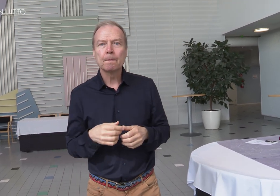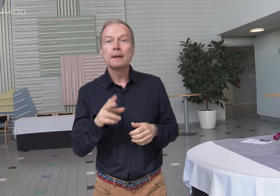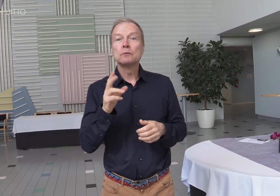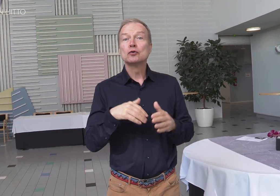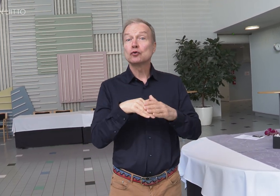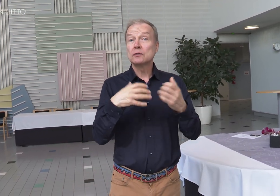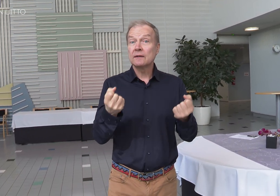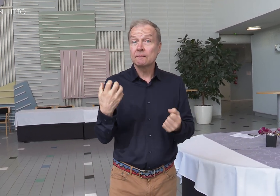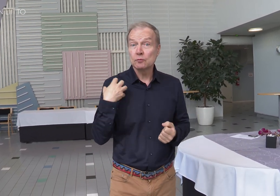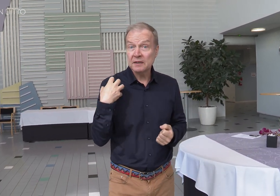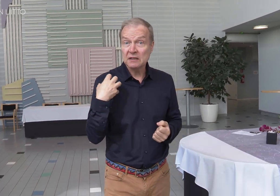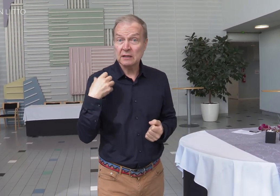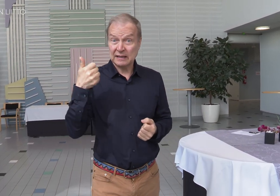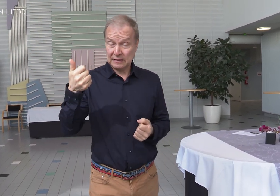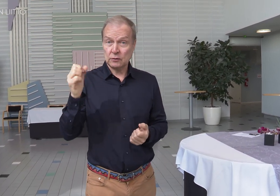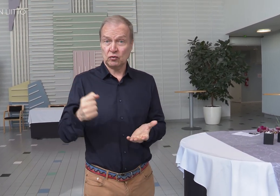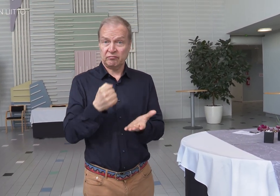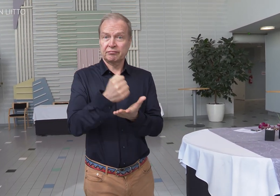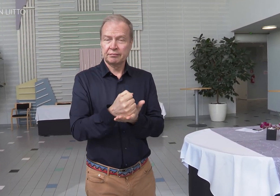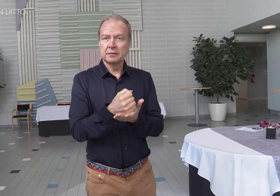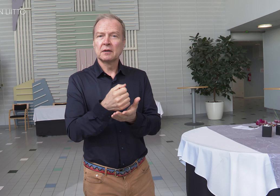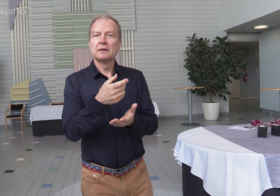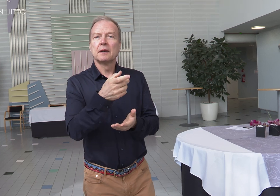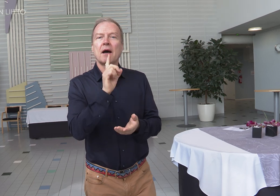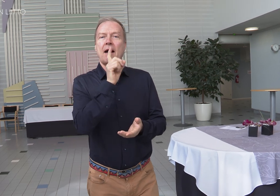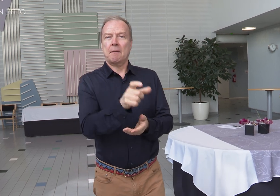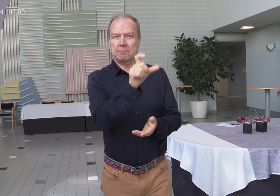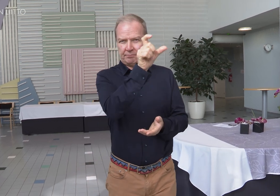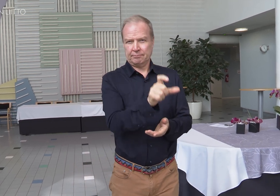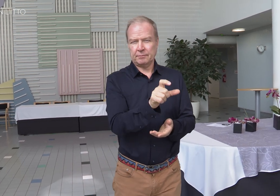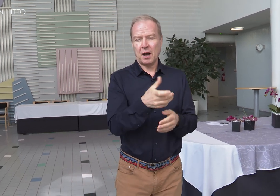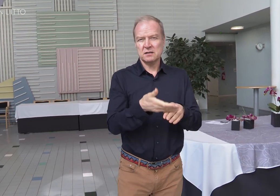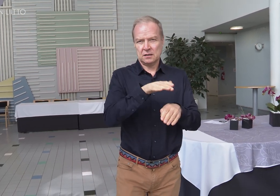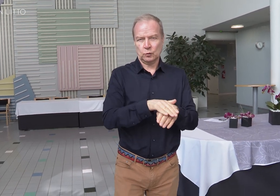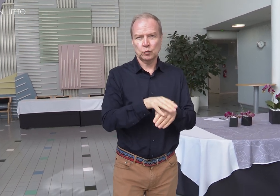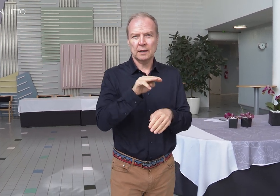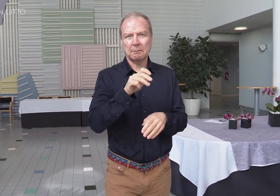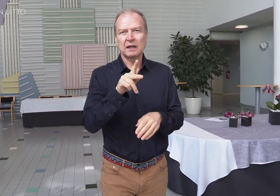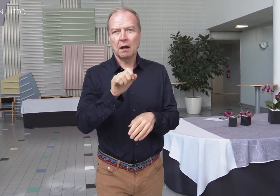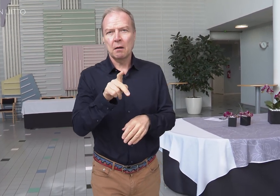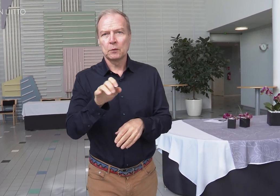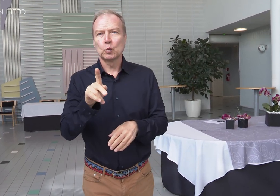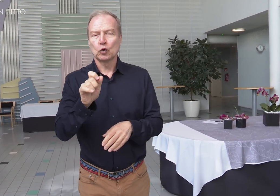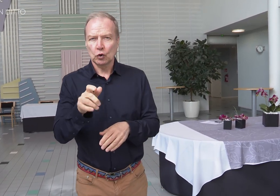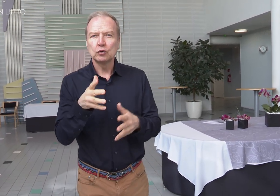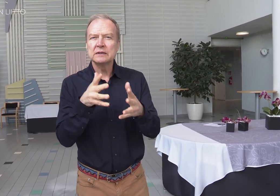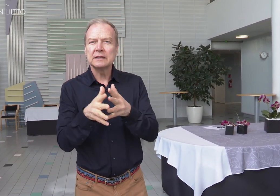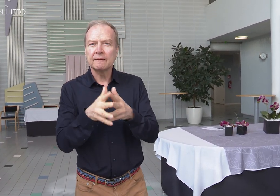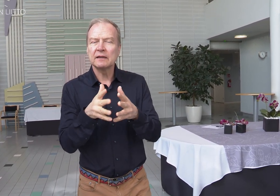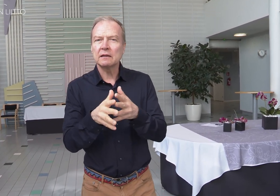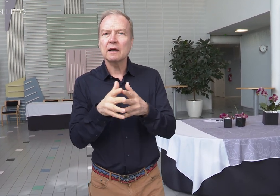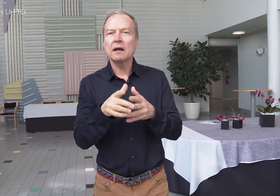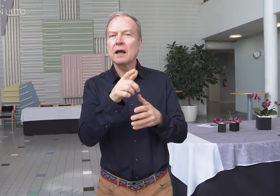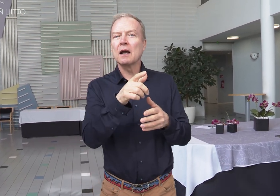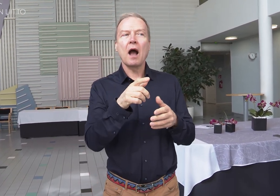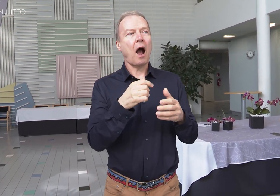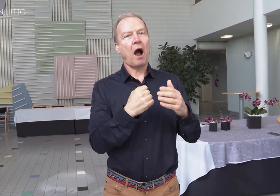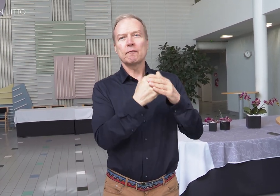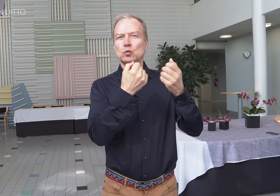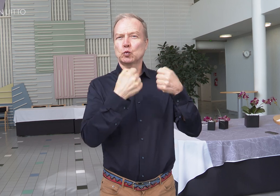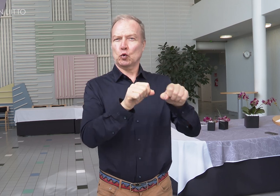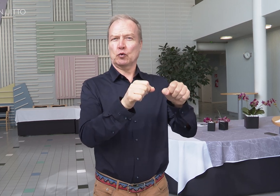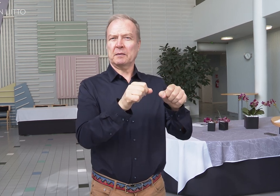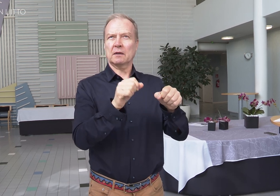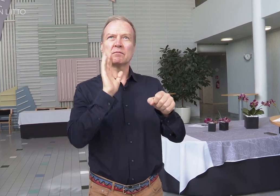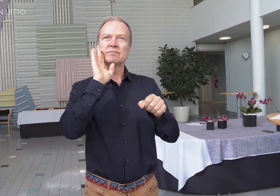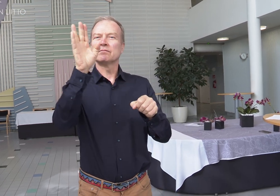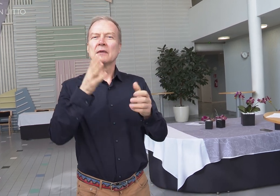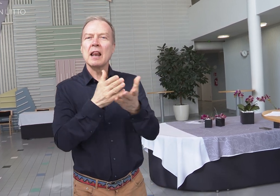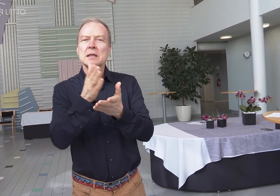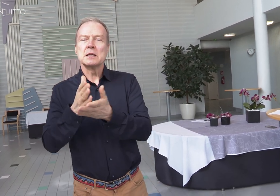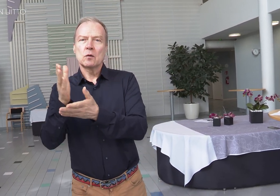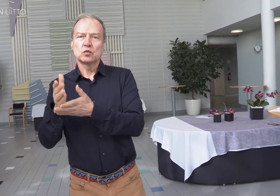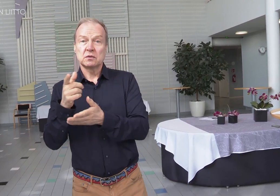Sosiaali- ja terveysministeriö on pestannut asiantuntija Mika Pyykön selvittämään avustustoiminnan linjauksia.